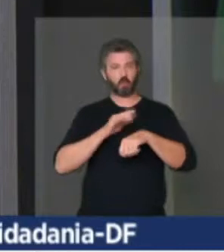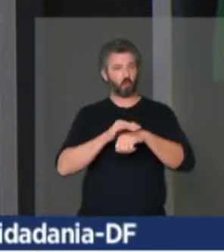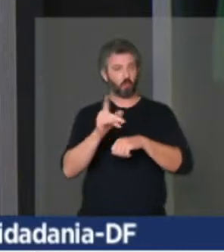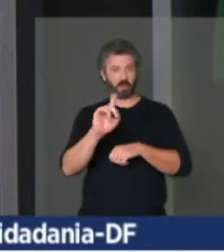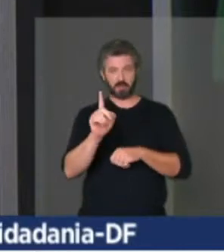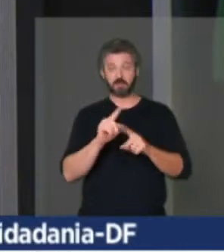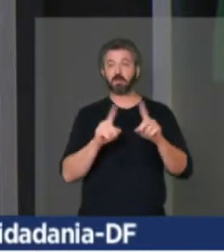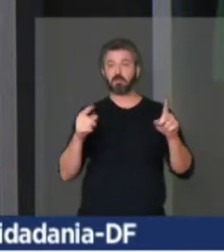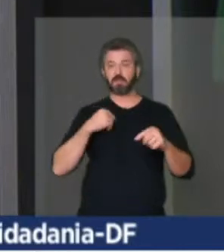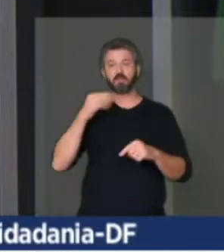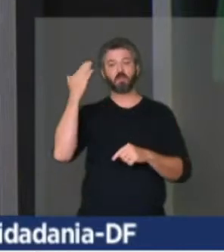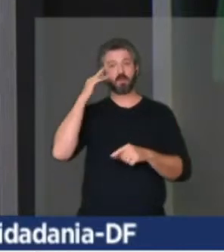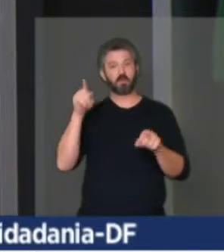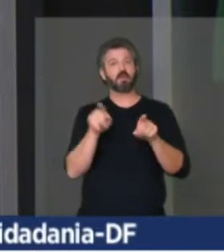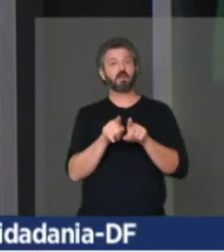ALGUNS CUIDADOS. O NÚMERO DE MORTES ENTRE ELAS, POR